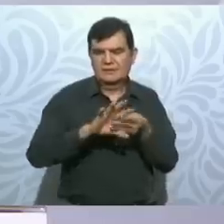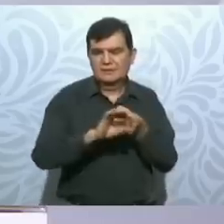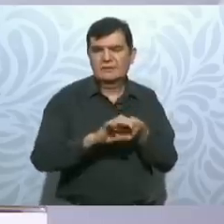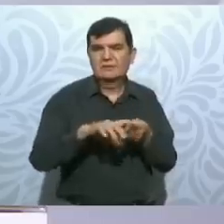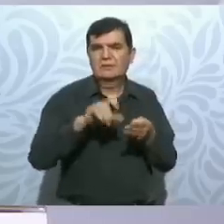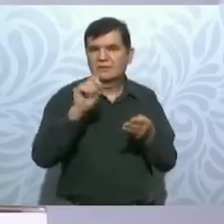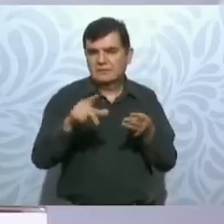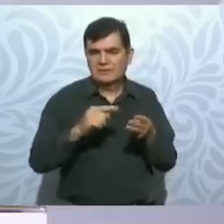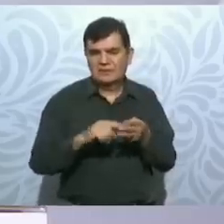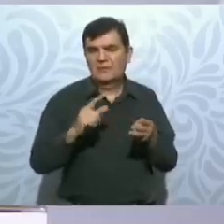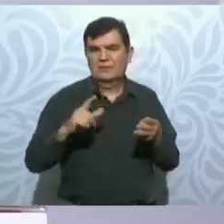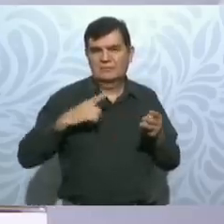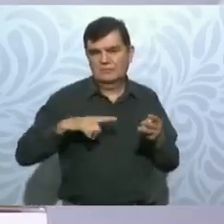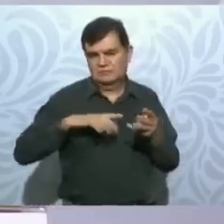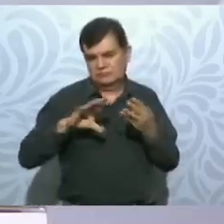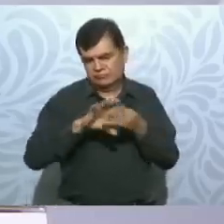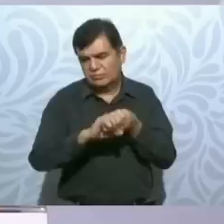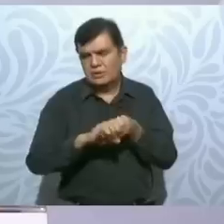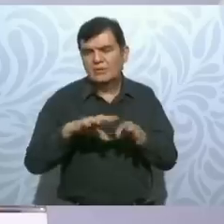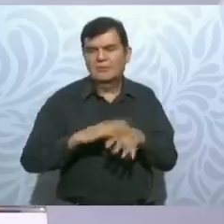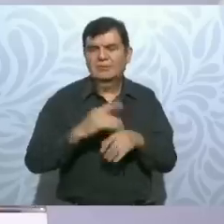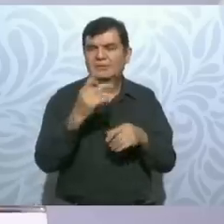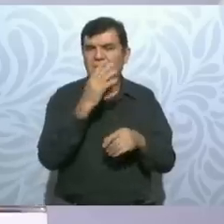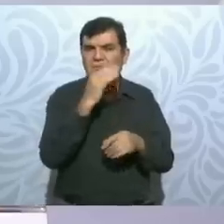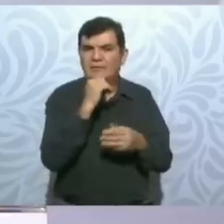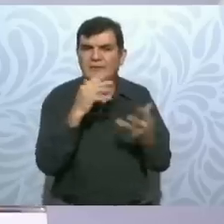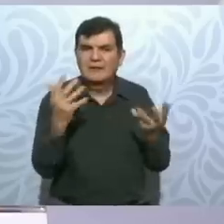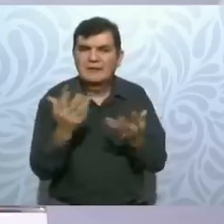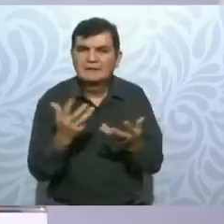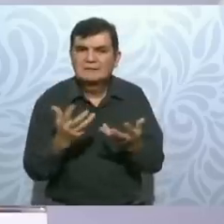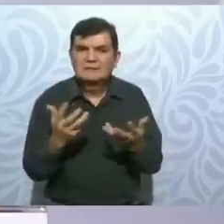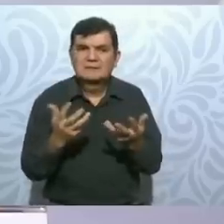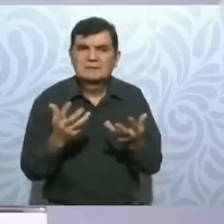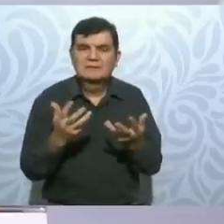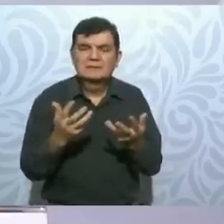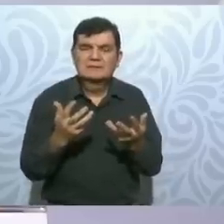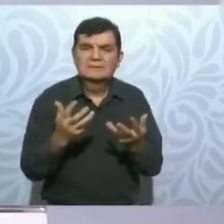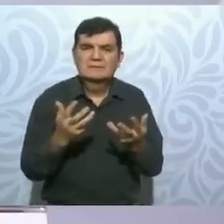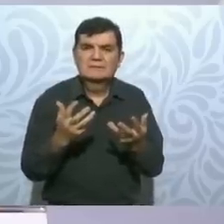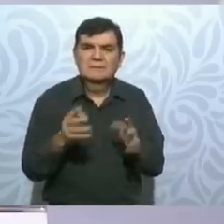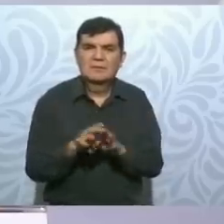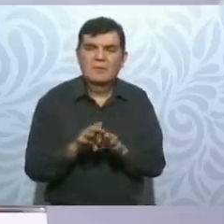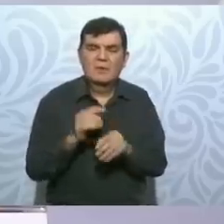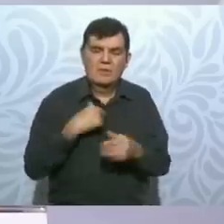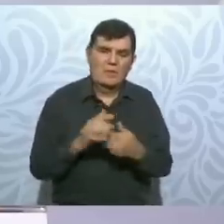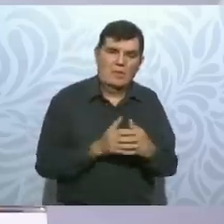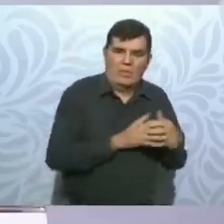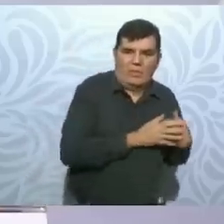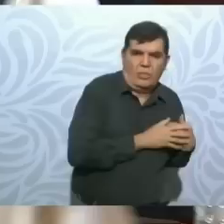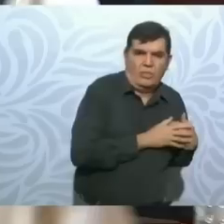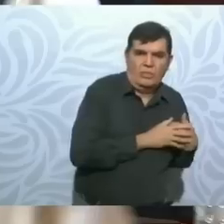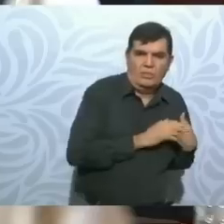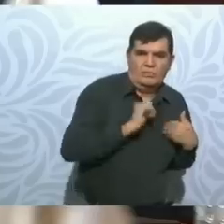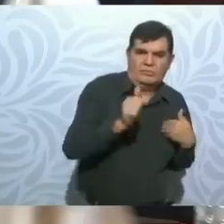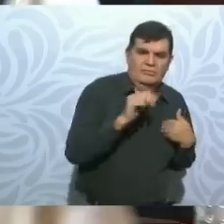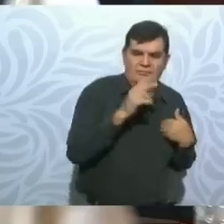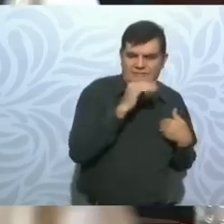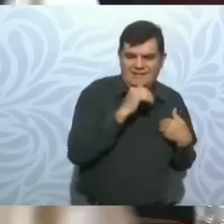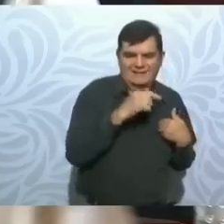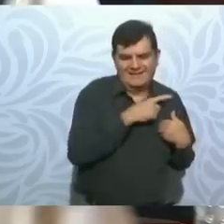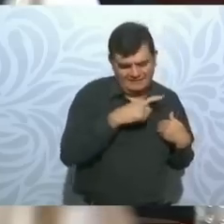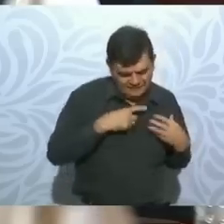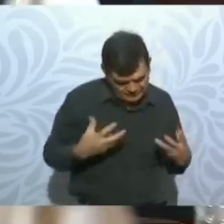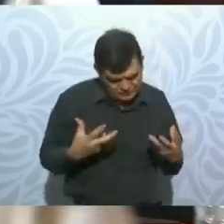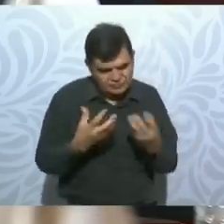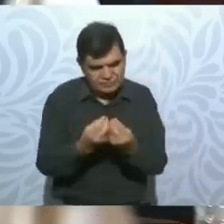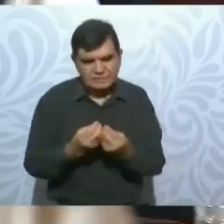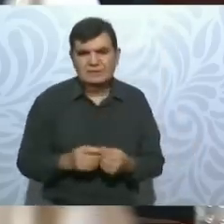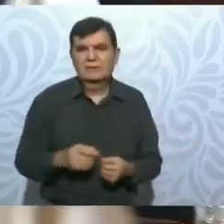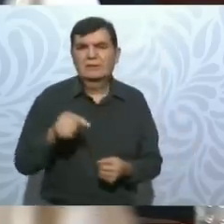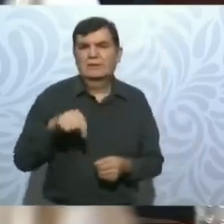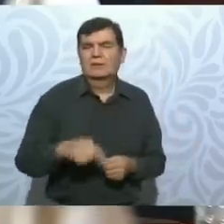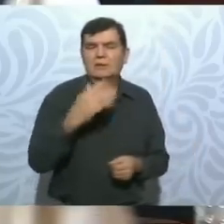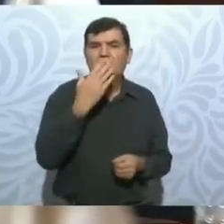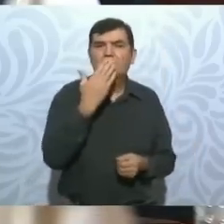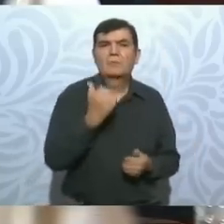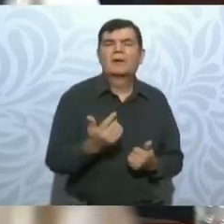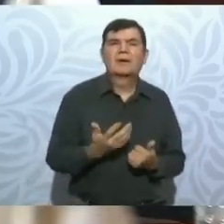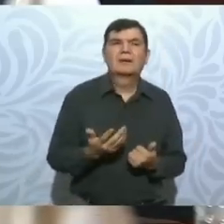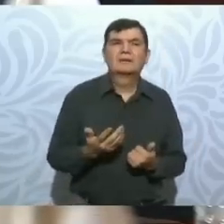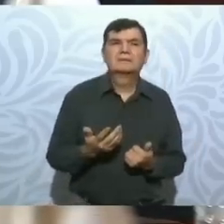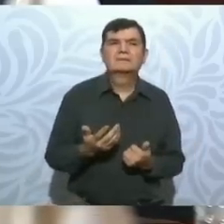del poder judicial que no puede eh hacerse un lado en este proceso y aquí eh No hay división